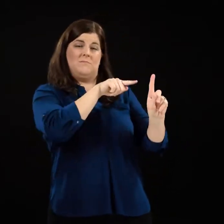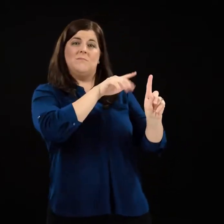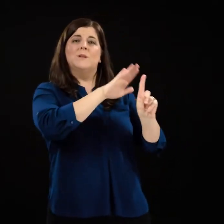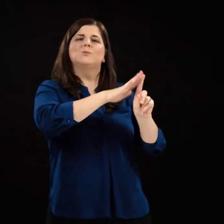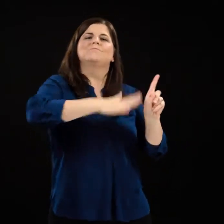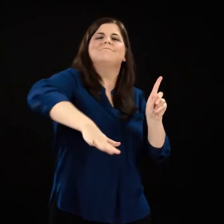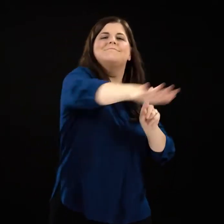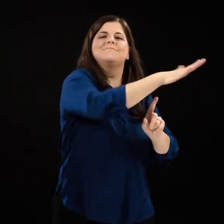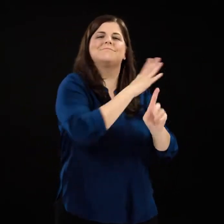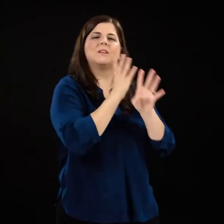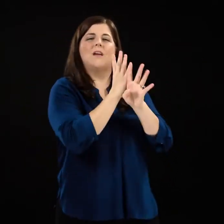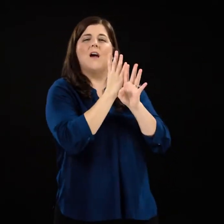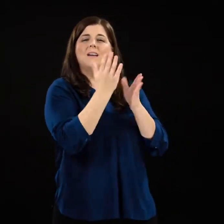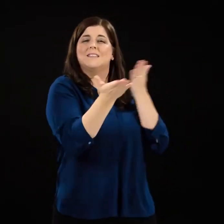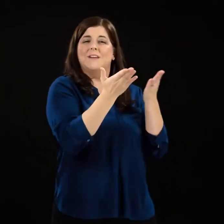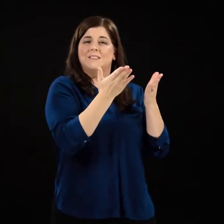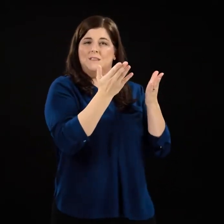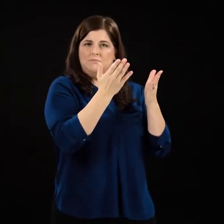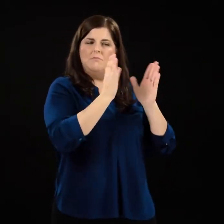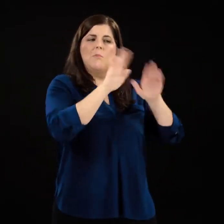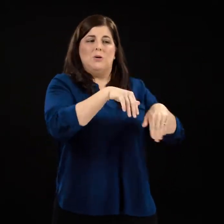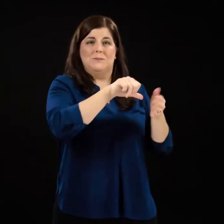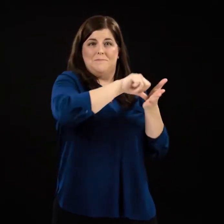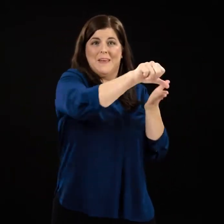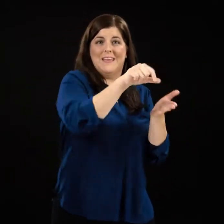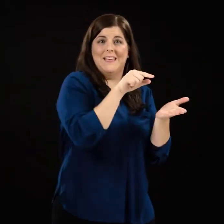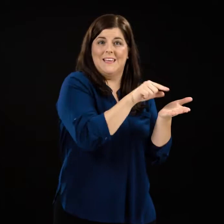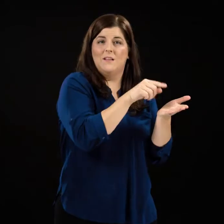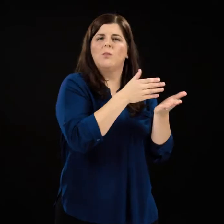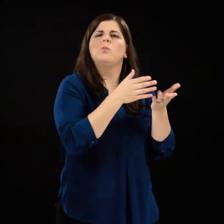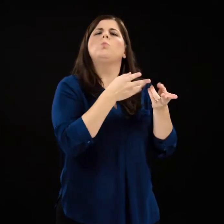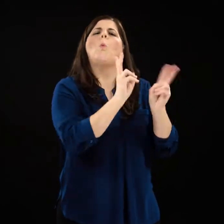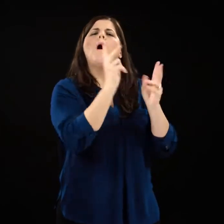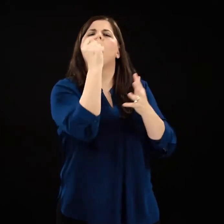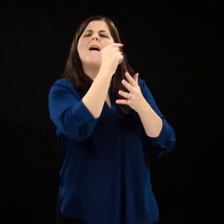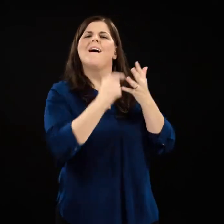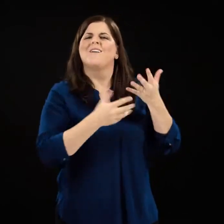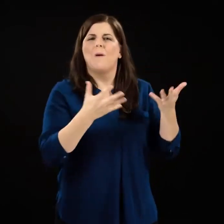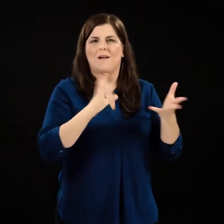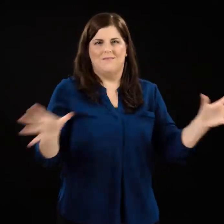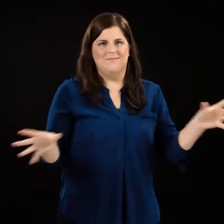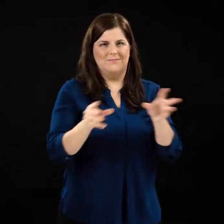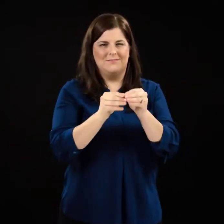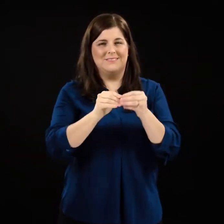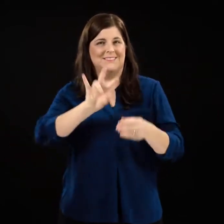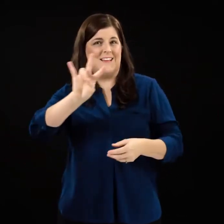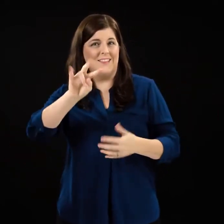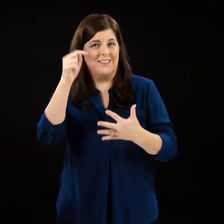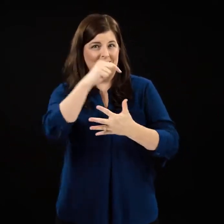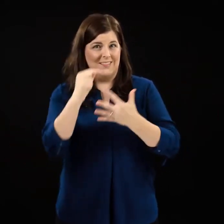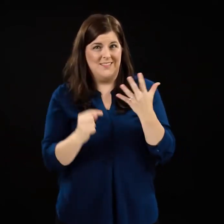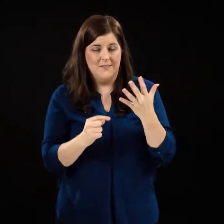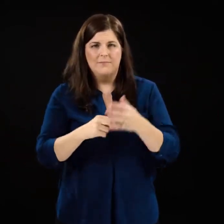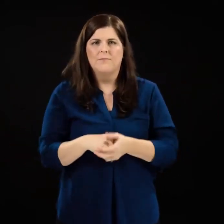Les droits de l'abonné aux services postpayés : Il peut annuler le contrat sans frais après deux ans, même si la durée du